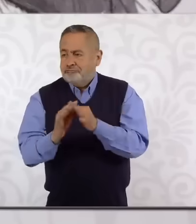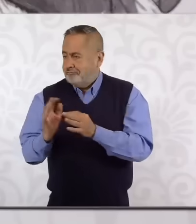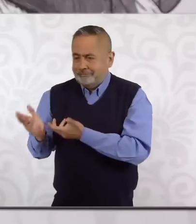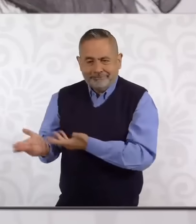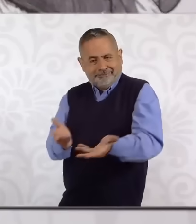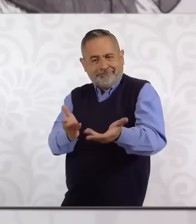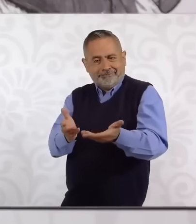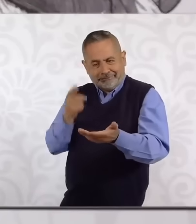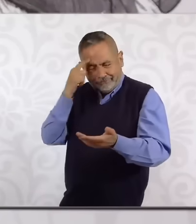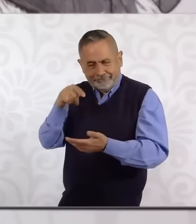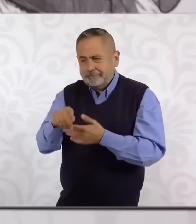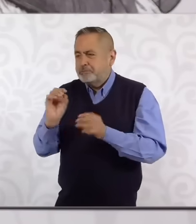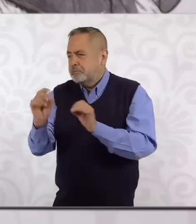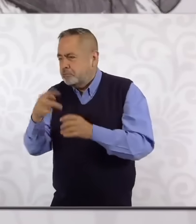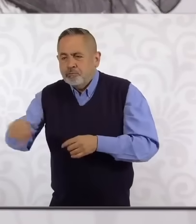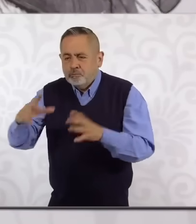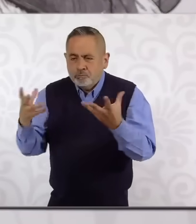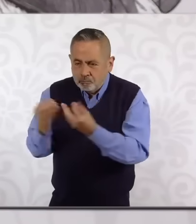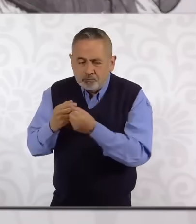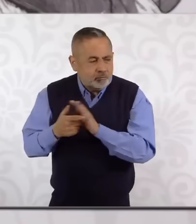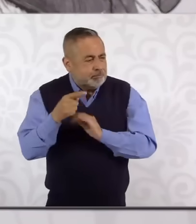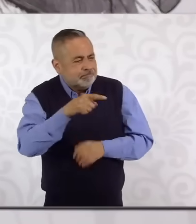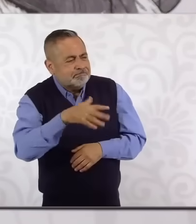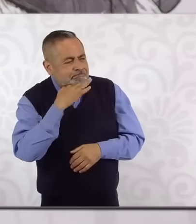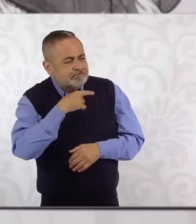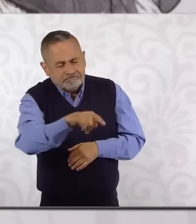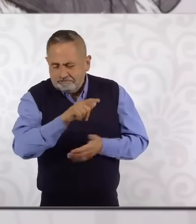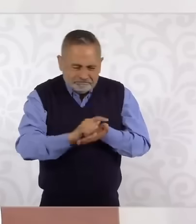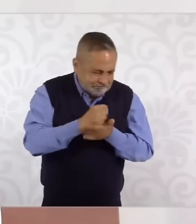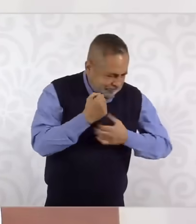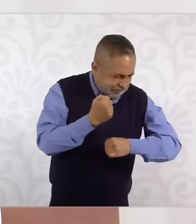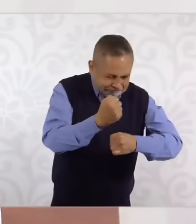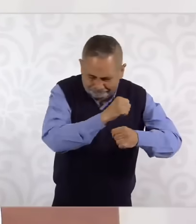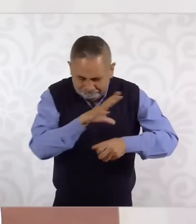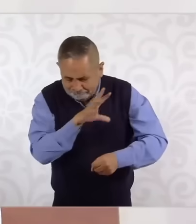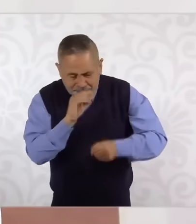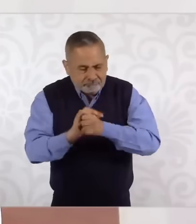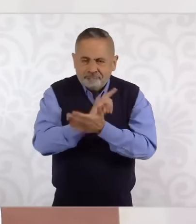está muy sucia de la colonia y eso pues permite también generar una actividad distinta en la zona.